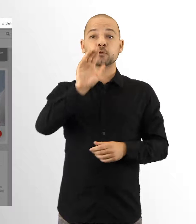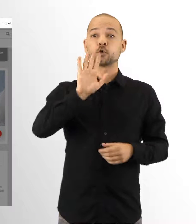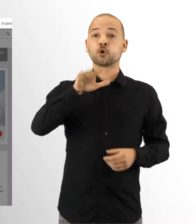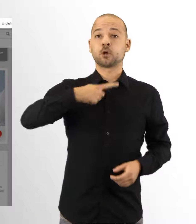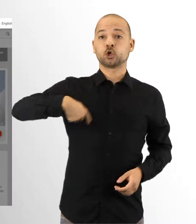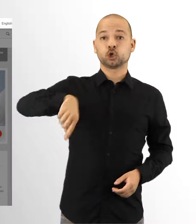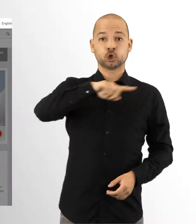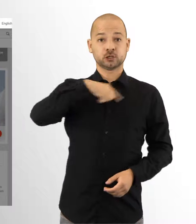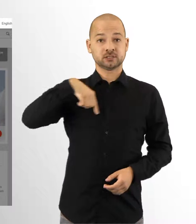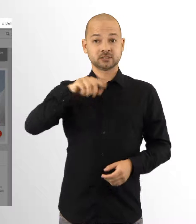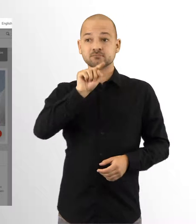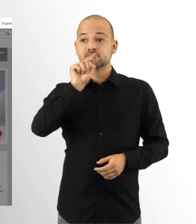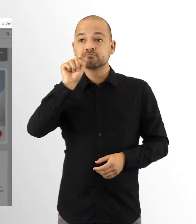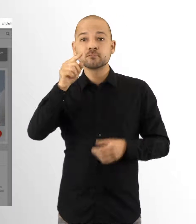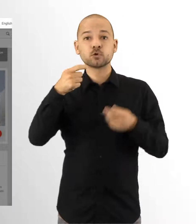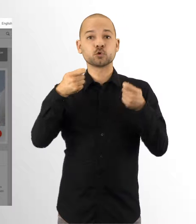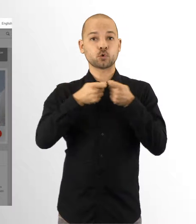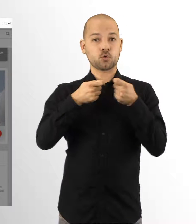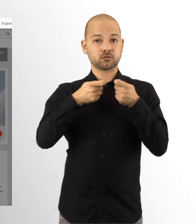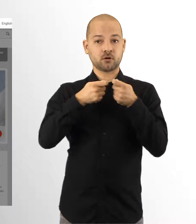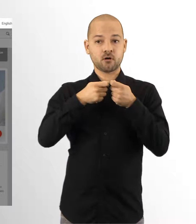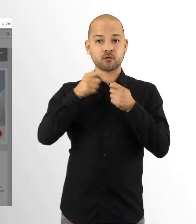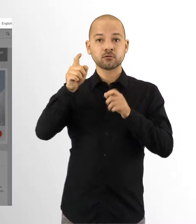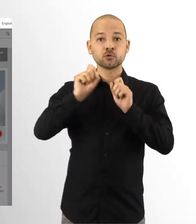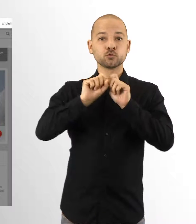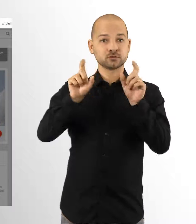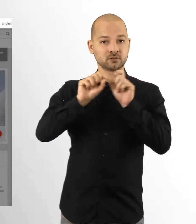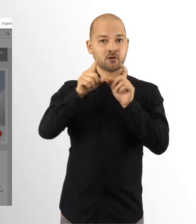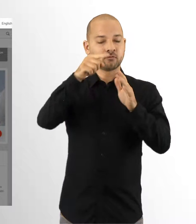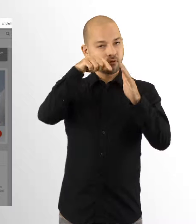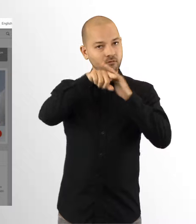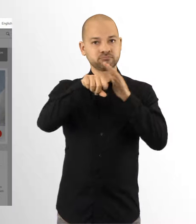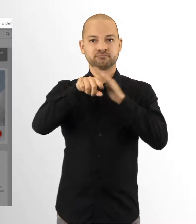„Über uns“, „Kontakt“ und „Newsletter“ kommen.